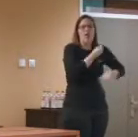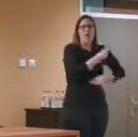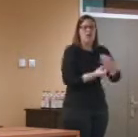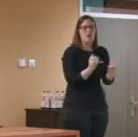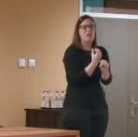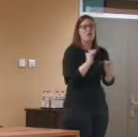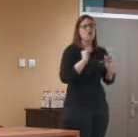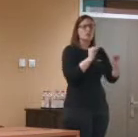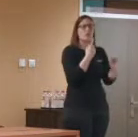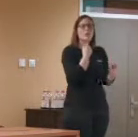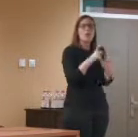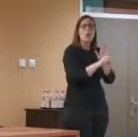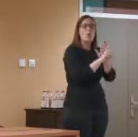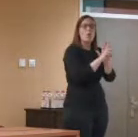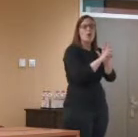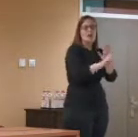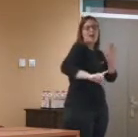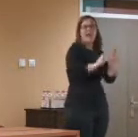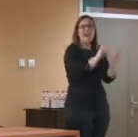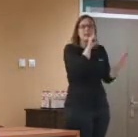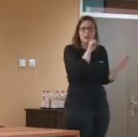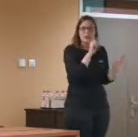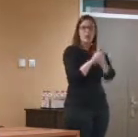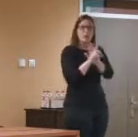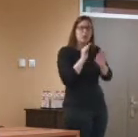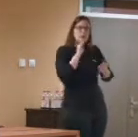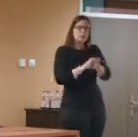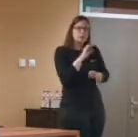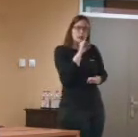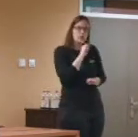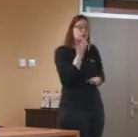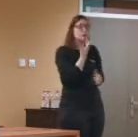no, ese es el trabajo de los jueces, si se han ajustado al código penal o no. Pero los periodistas